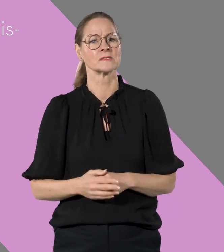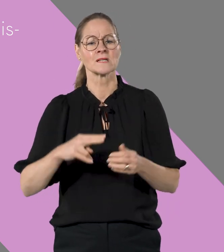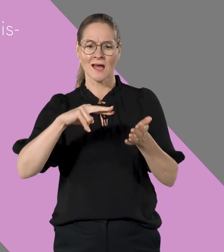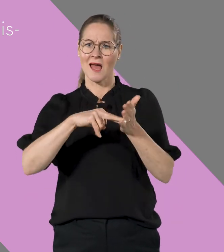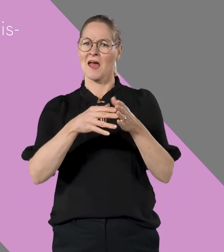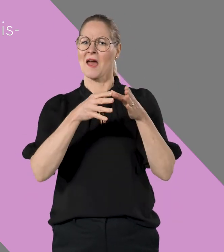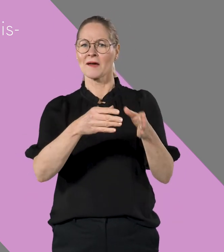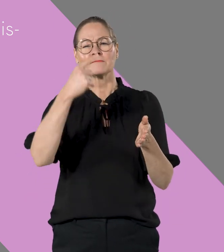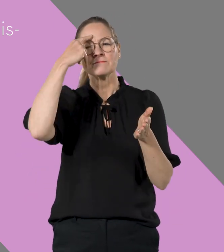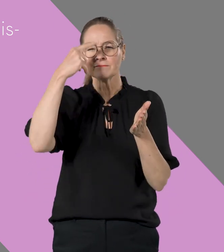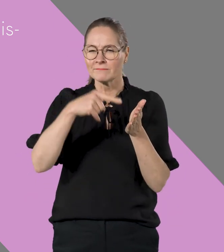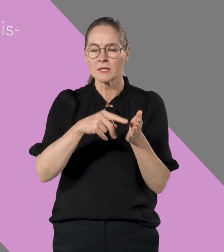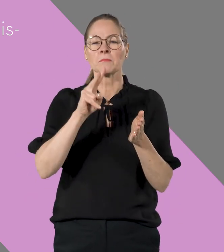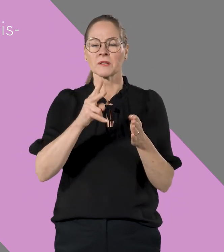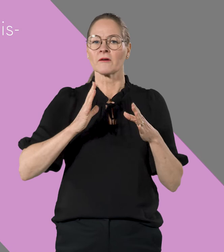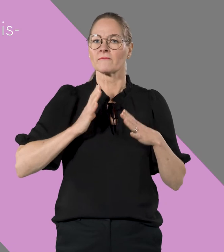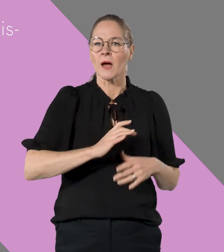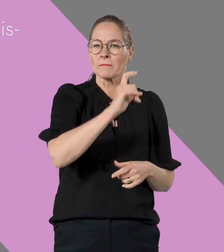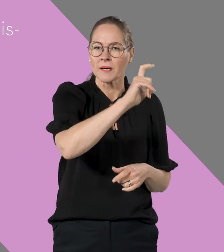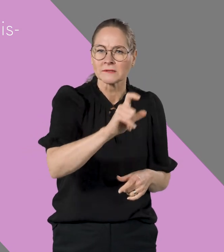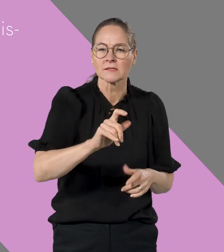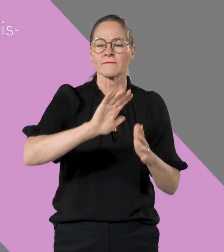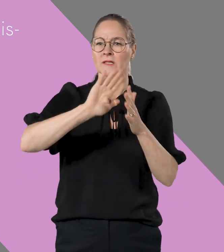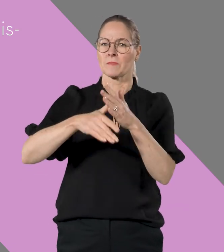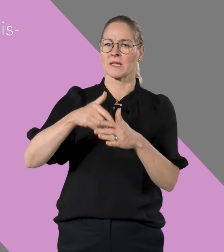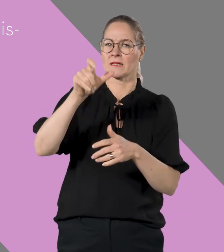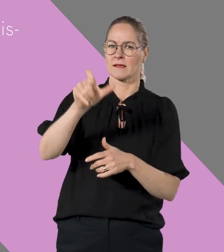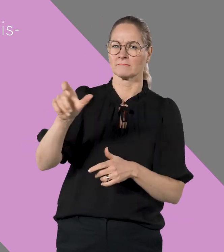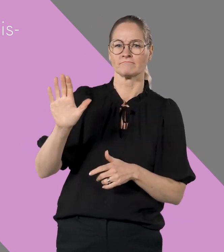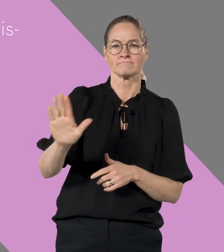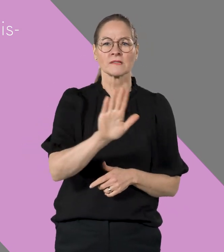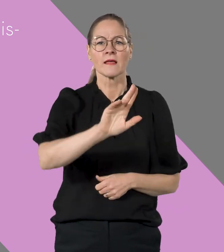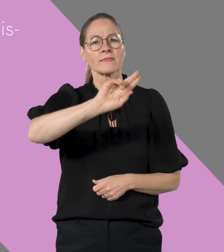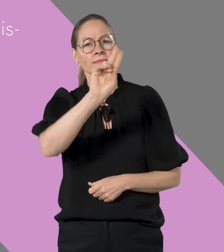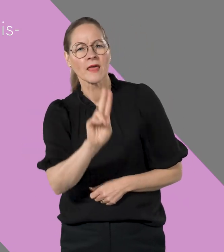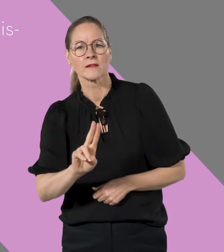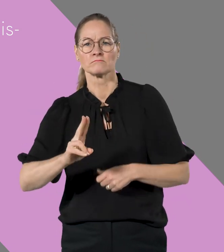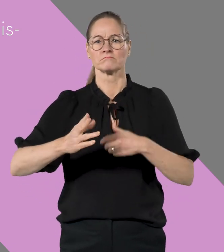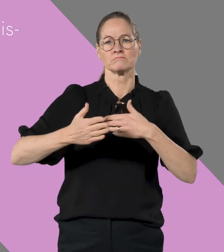Hankkeen tarkoituksena on edistää vammaisten ja viittomakielisten taiteilijoiden -